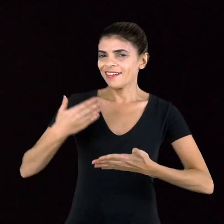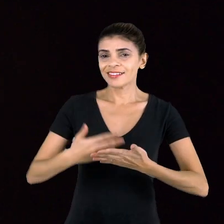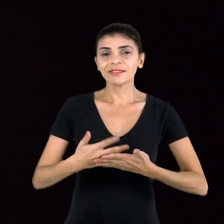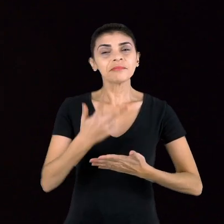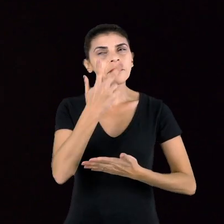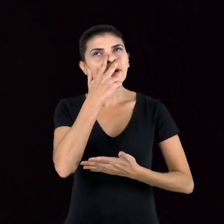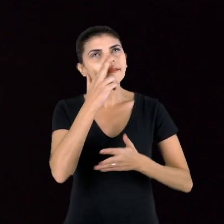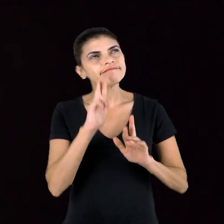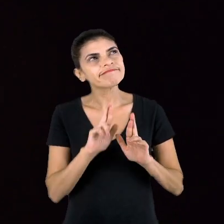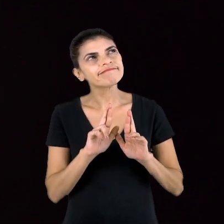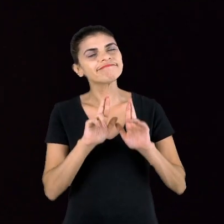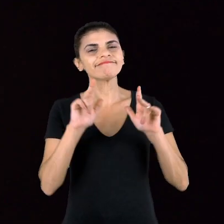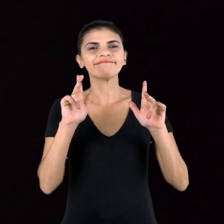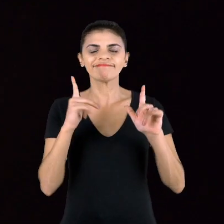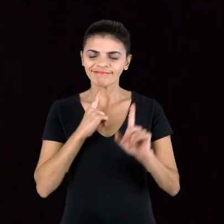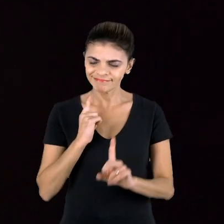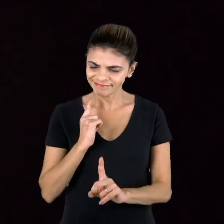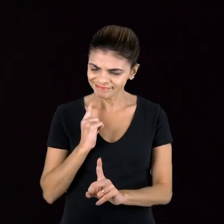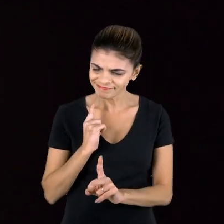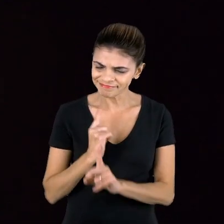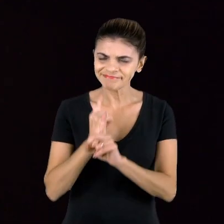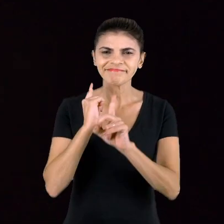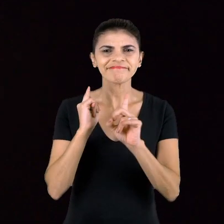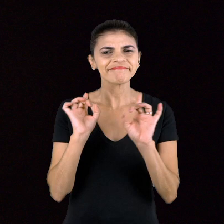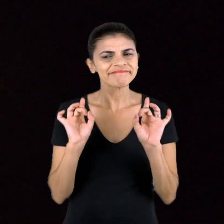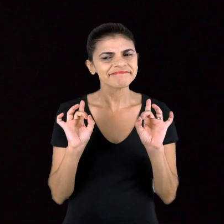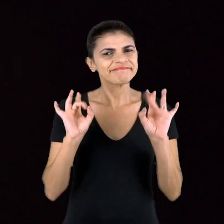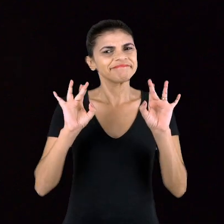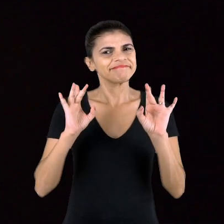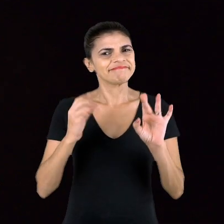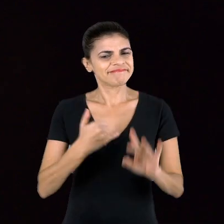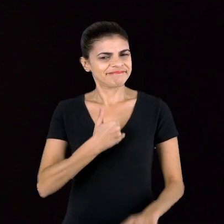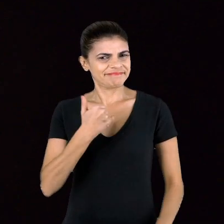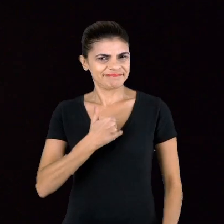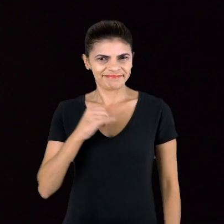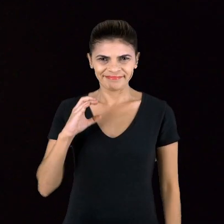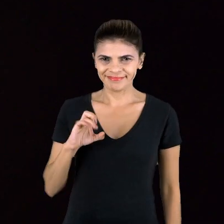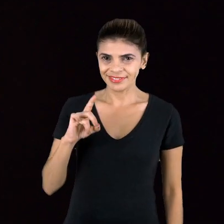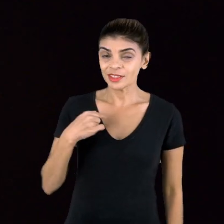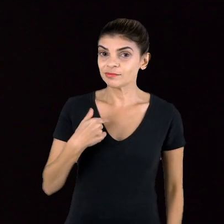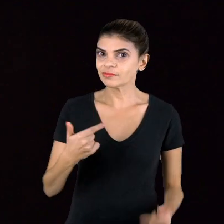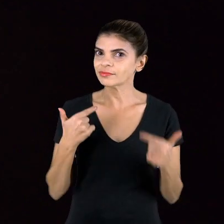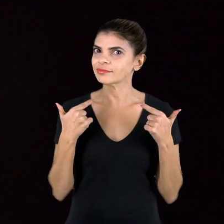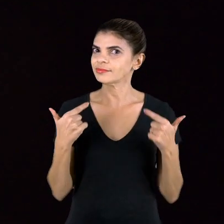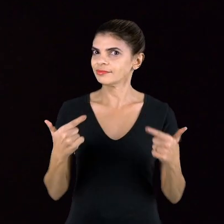você descobre logo cedo, né? E eu tive essa sorte de...